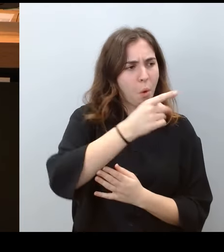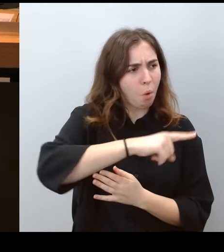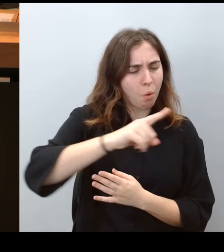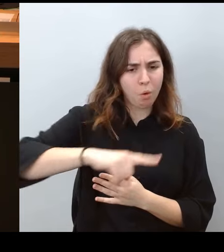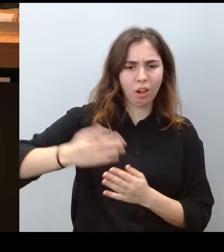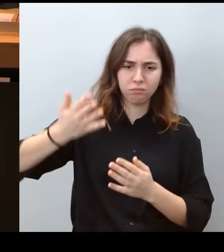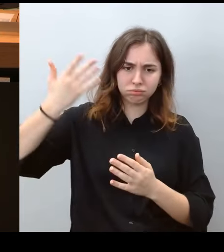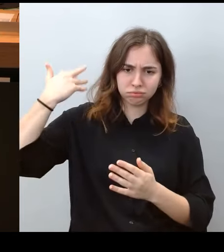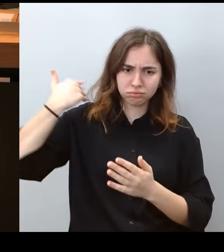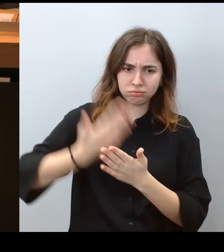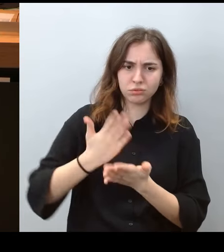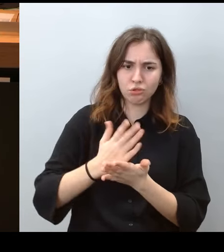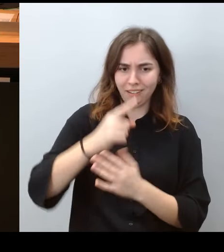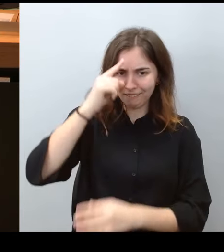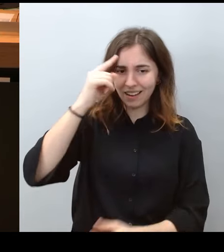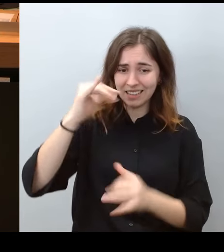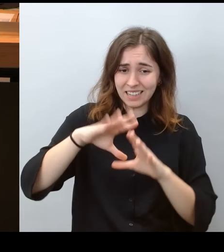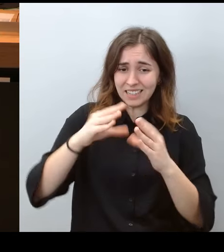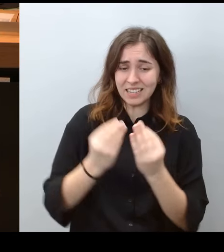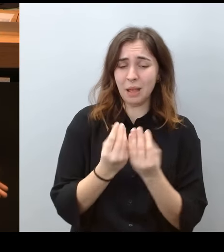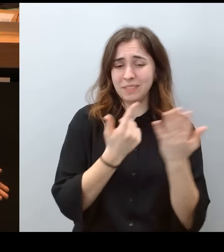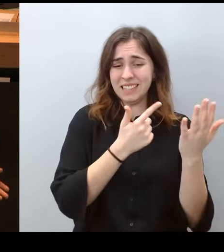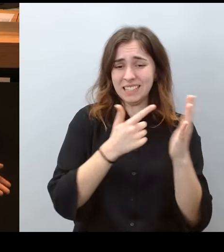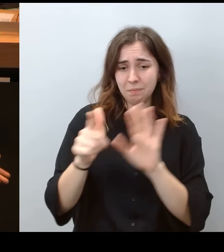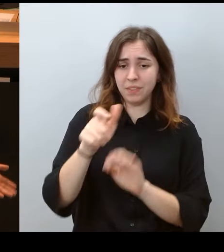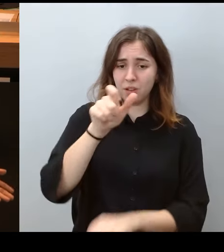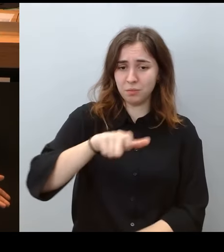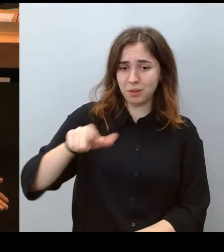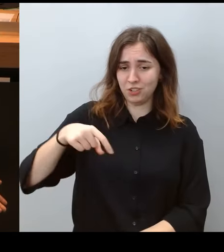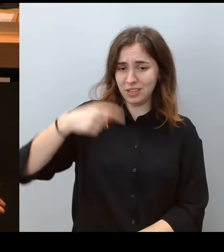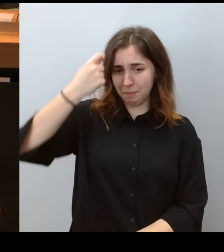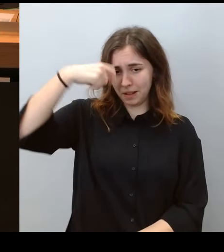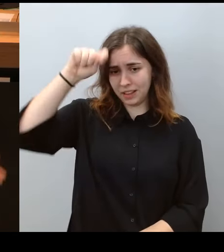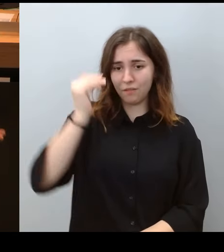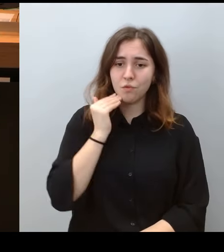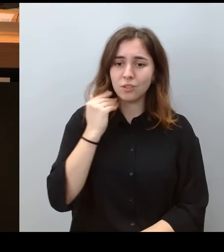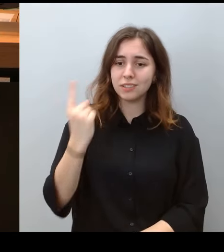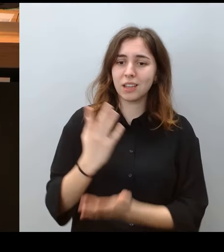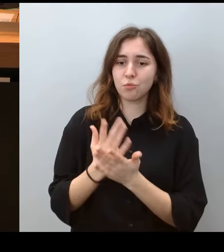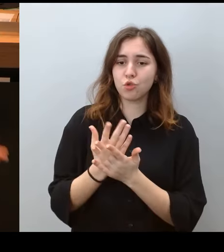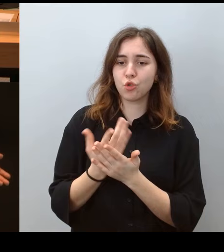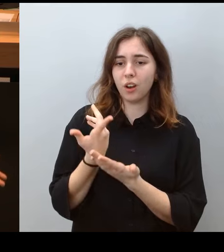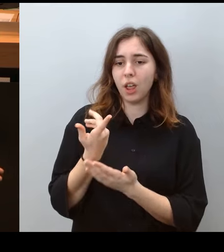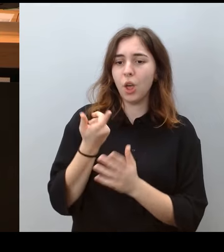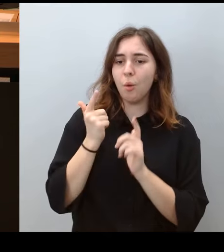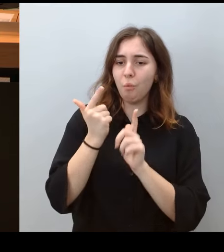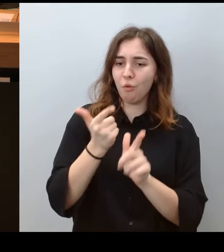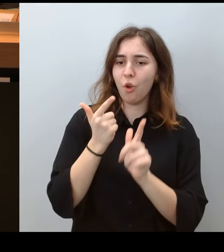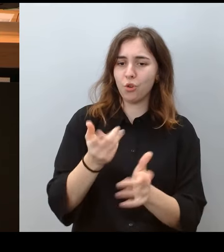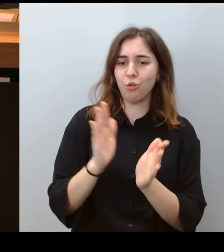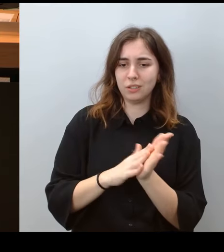Beförderungsentgelt bekommen haben. Nicht, weil sie kein Fahrausweis haben, sondern weil die BVG die Nachweise zur Nutzung des